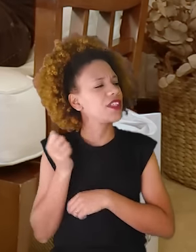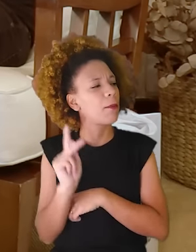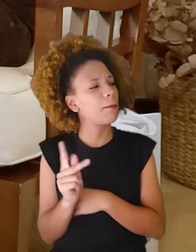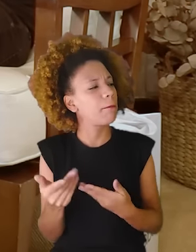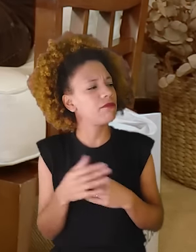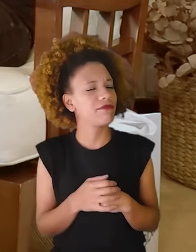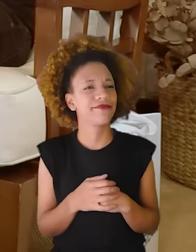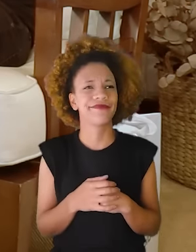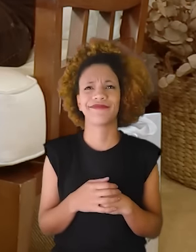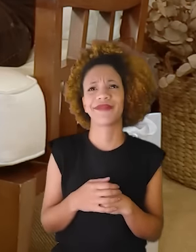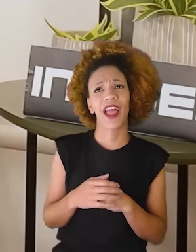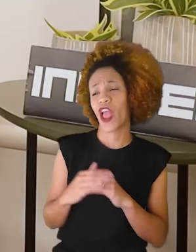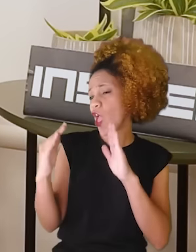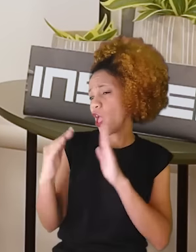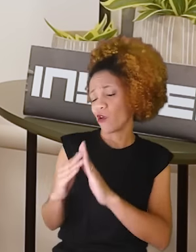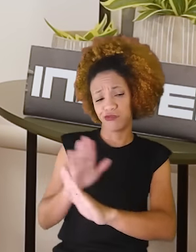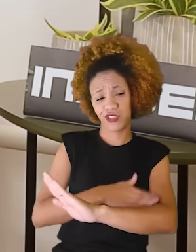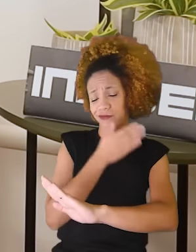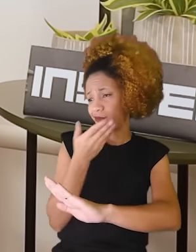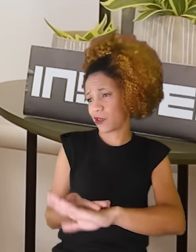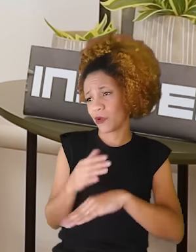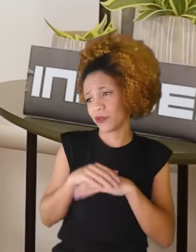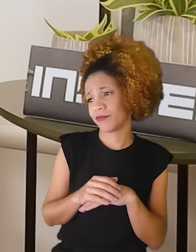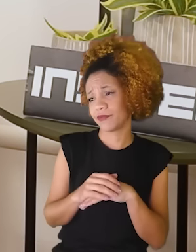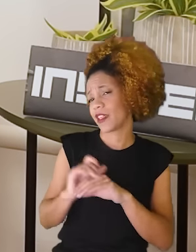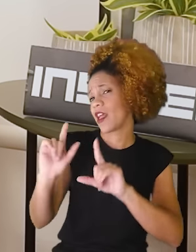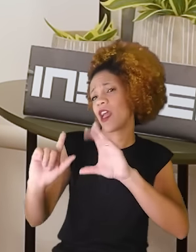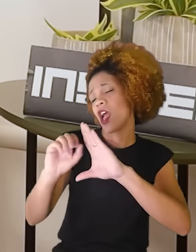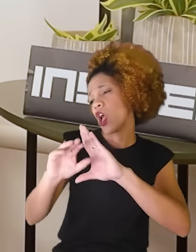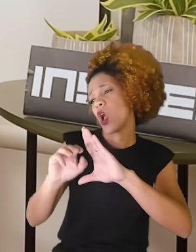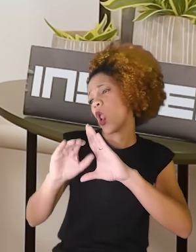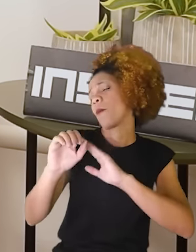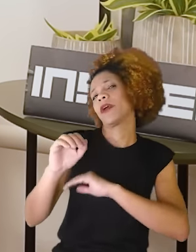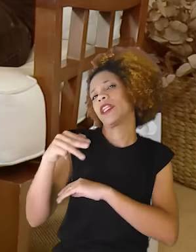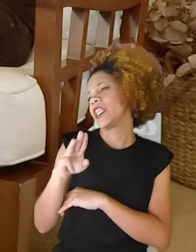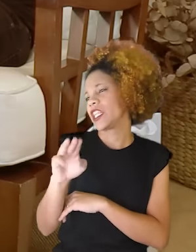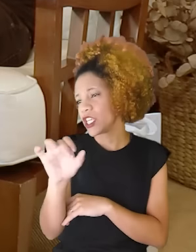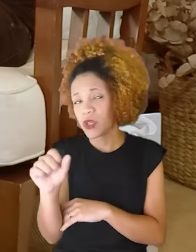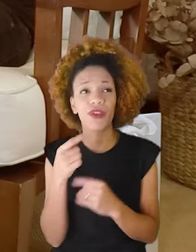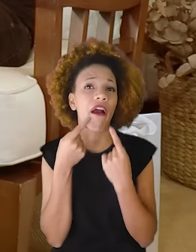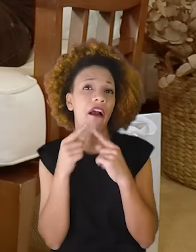Mateus literalmente o dia inteiro em casa vendo Globo News o dia inteiro reclamando reclamando é